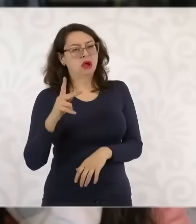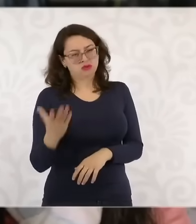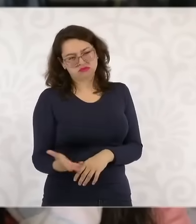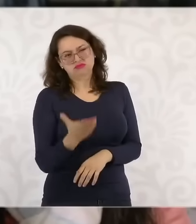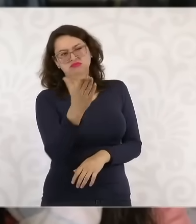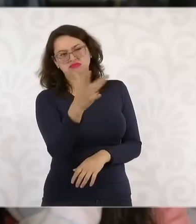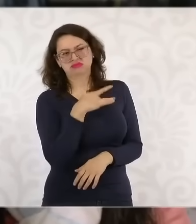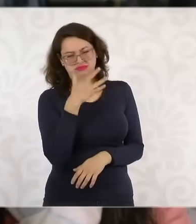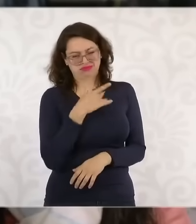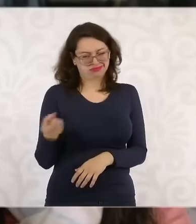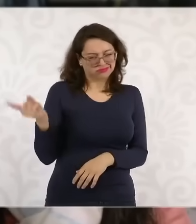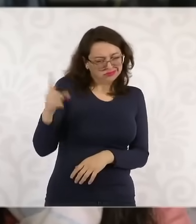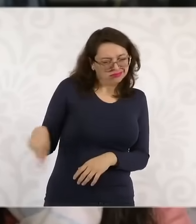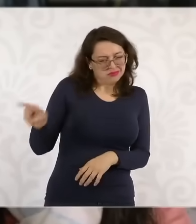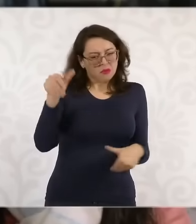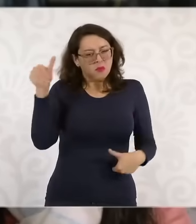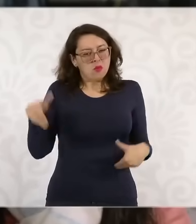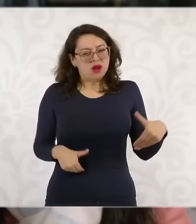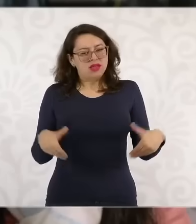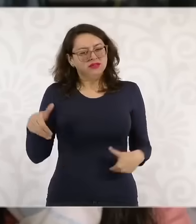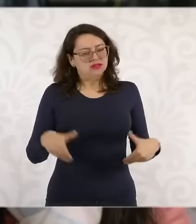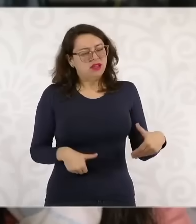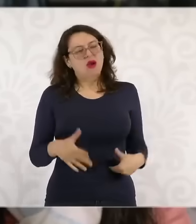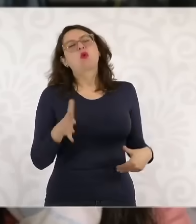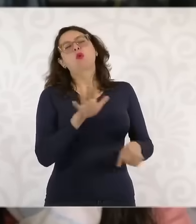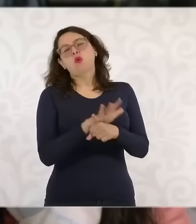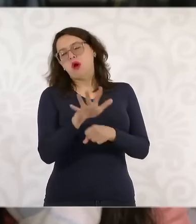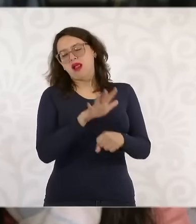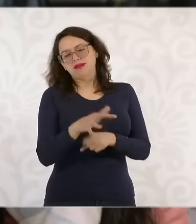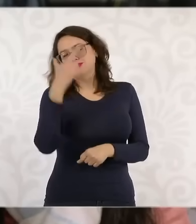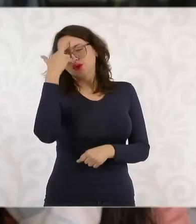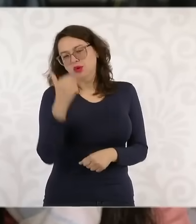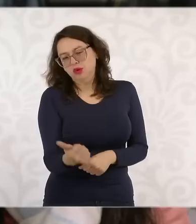que se está presentando frente a estas propuestas? Es decir, por qué se están generando y sobre todo